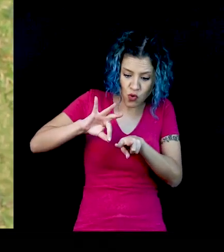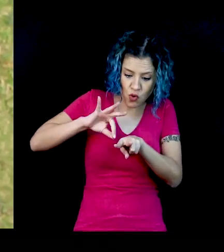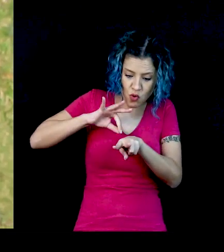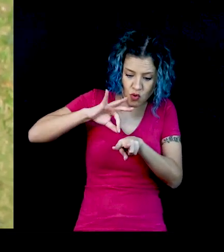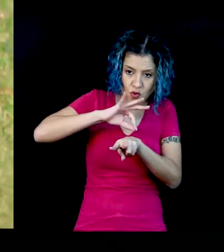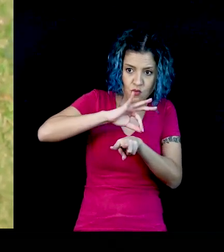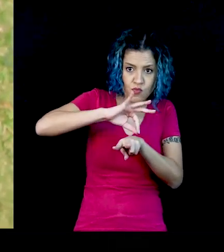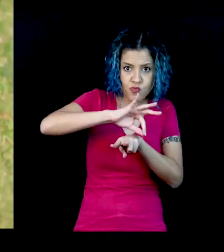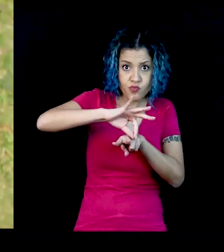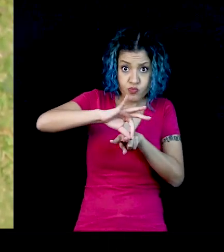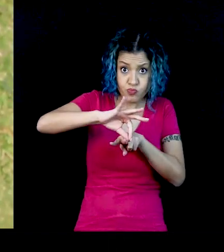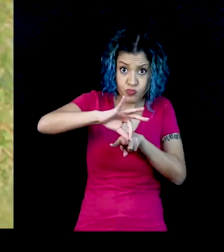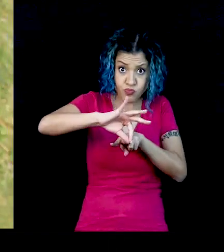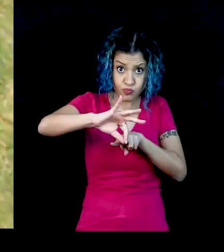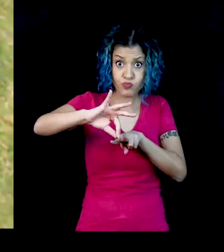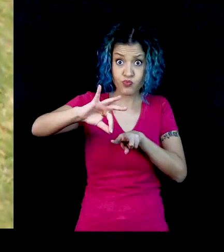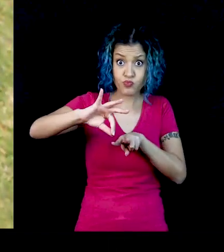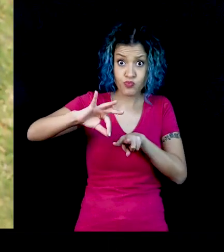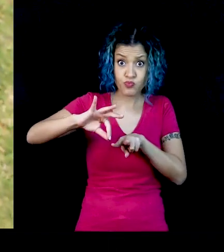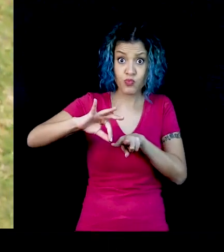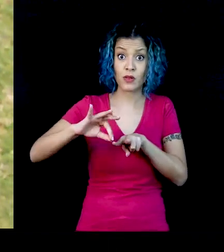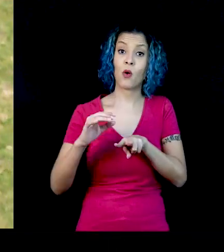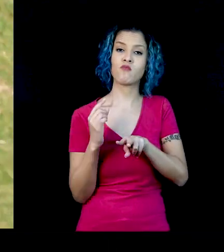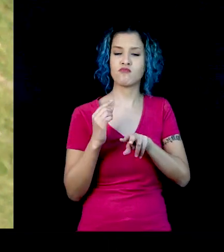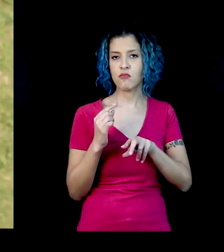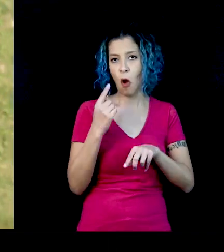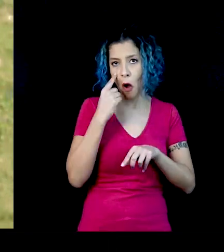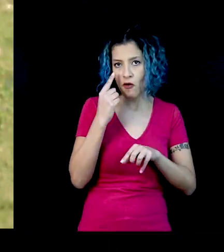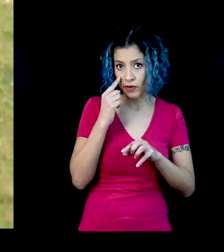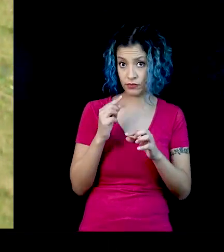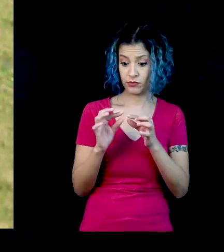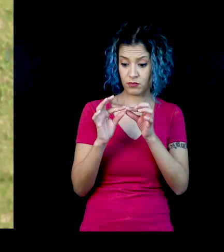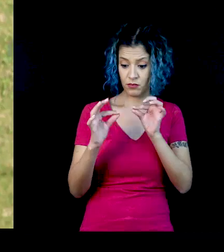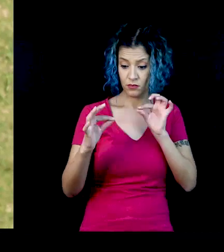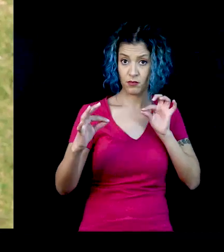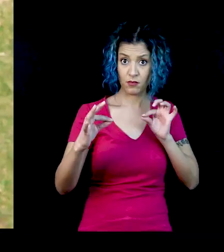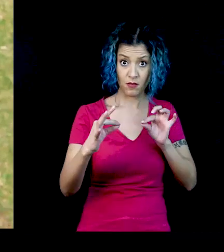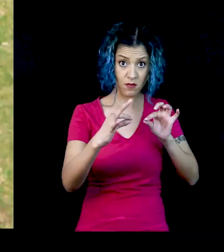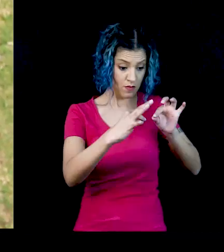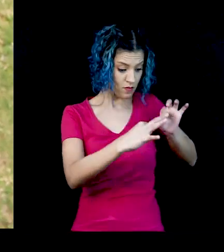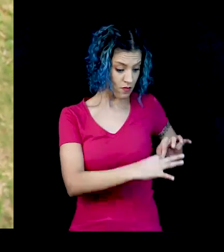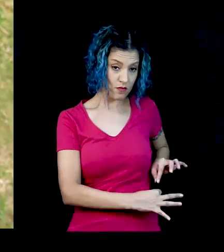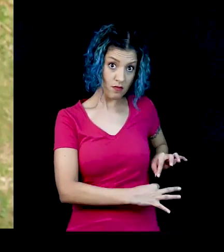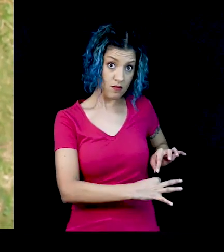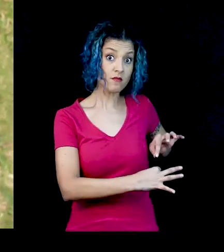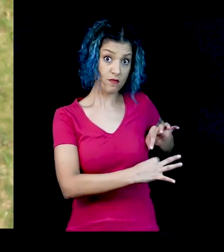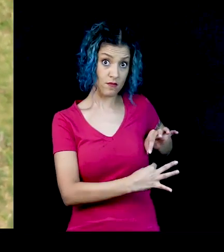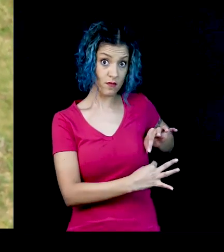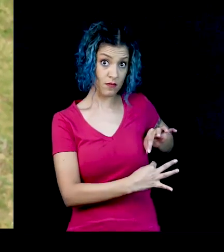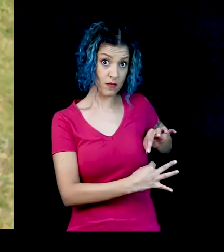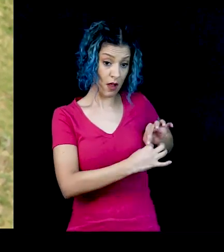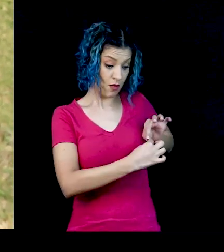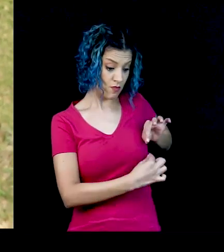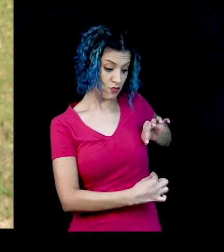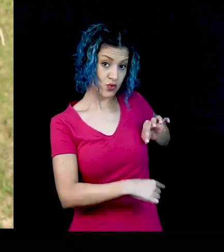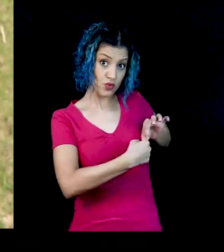Deixe uma ponta perto dele e,